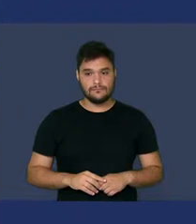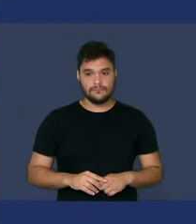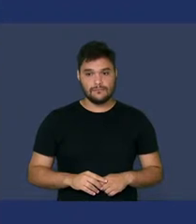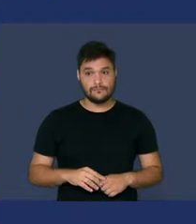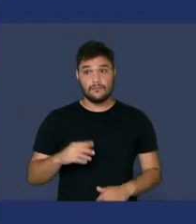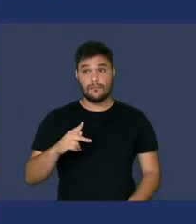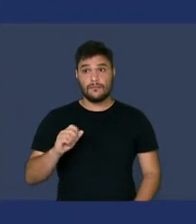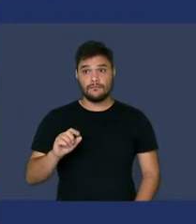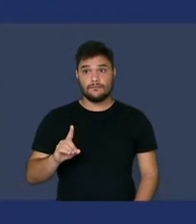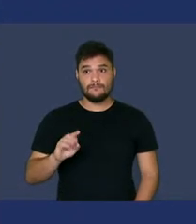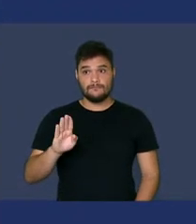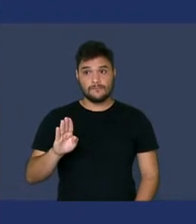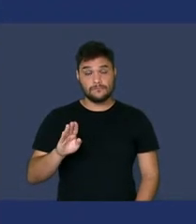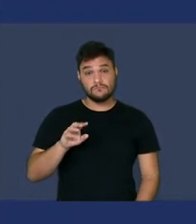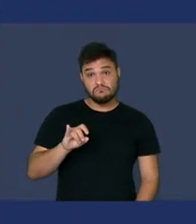NÃO? OK. EU ESTOU DANDO UM TEMPINHO PARA QUE OS DEPUTADOS